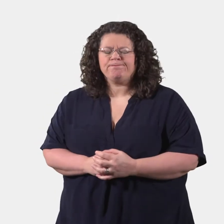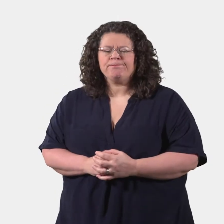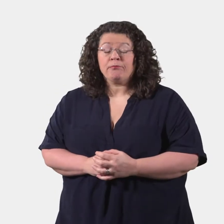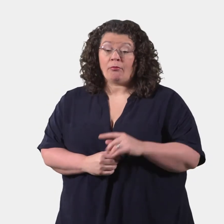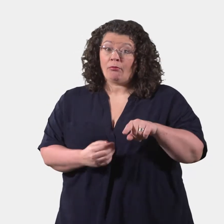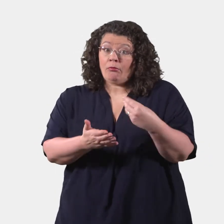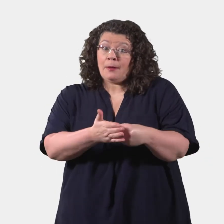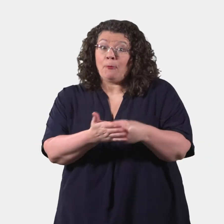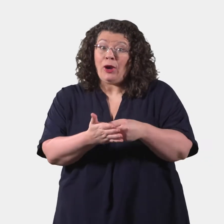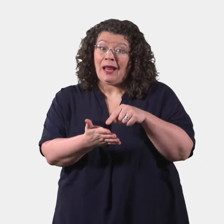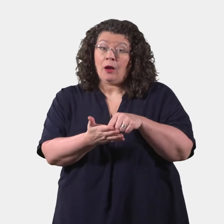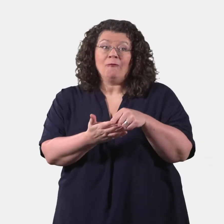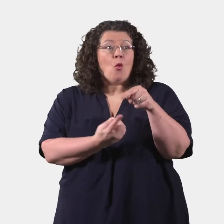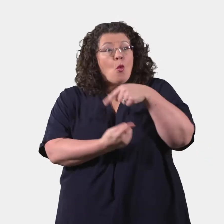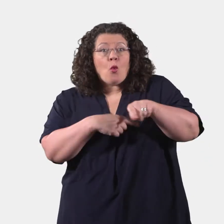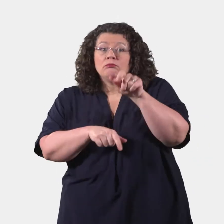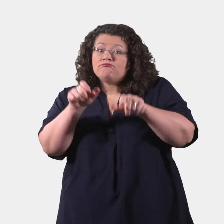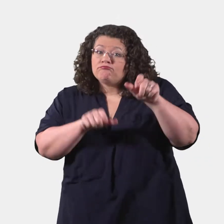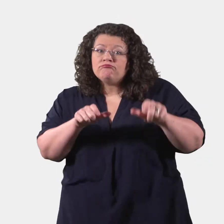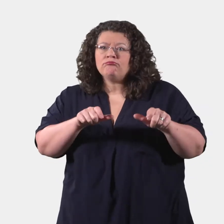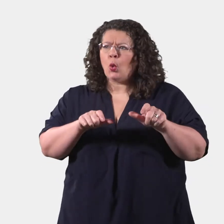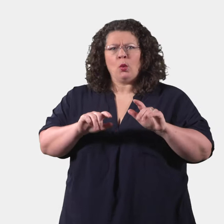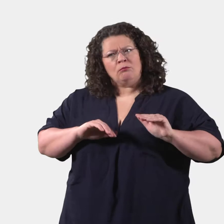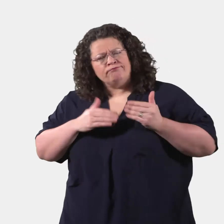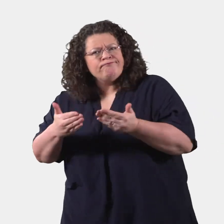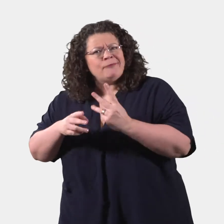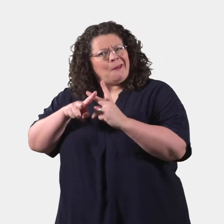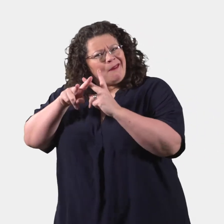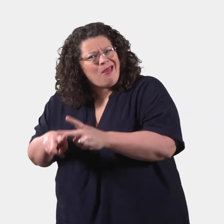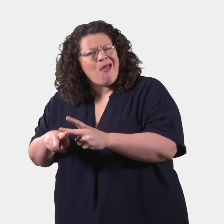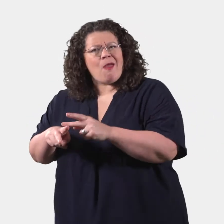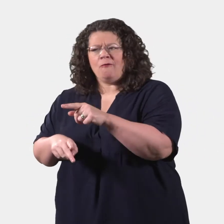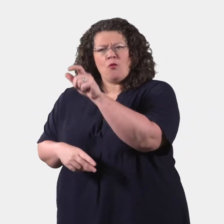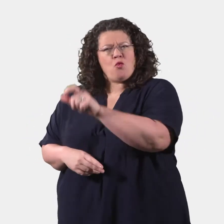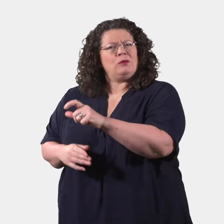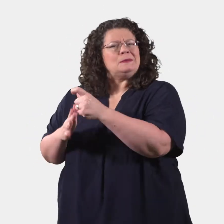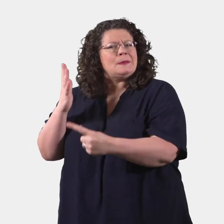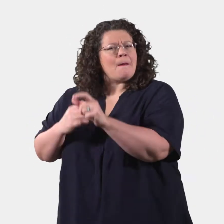Arian i bobl sy’n rhoi gofal i i berson anabl neu rywun sydd angen cefnogaeth am o leiaf